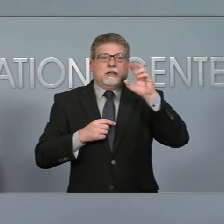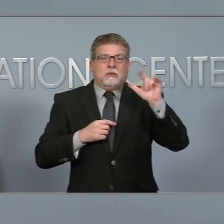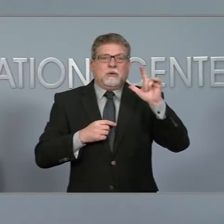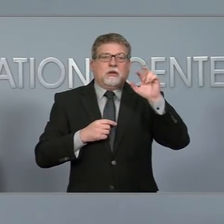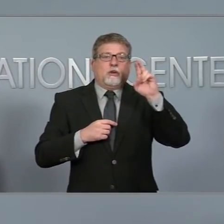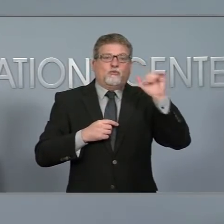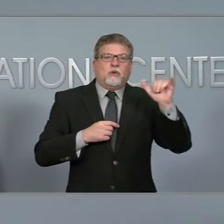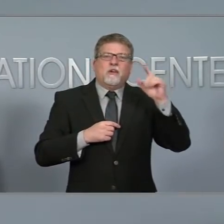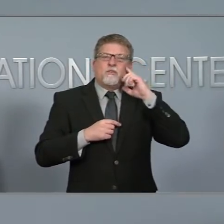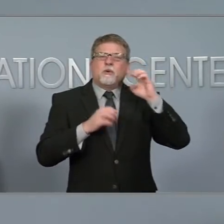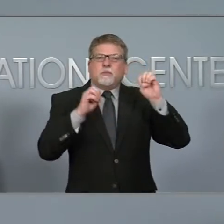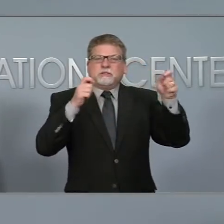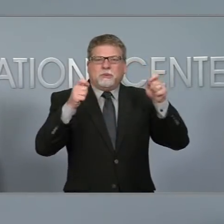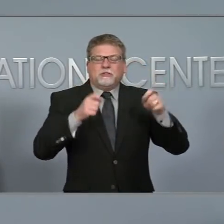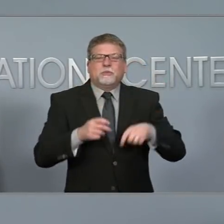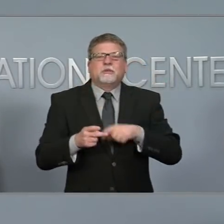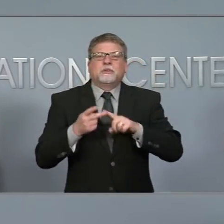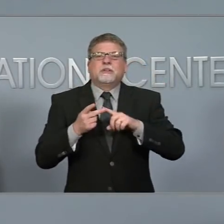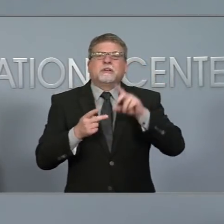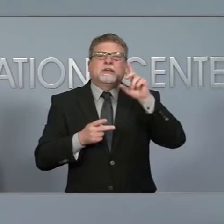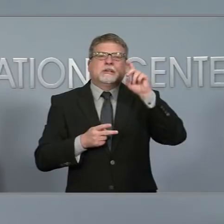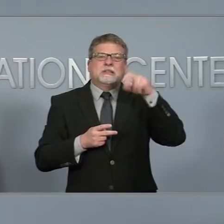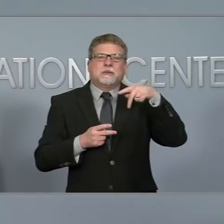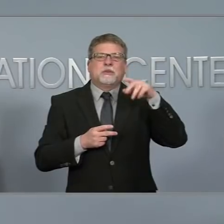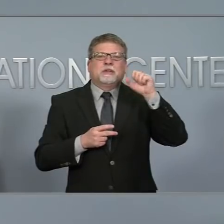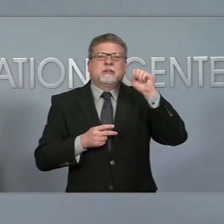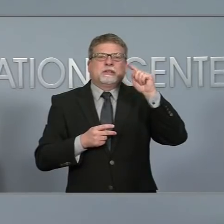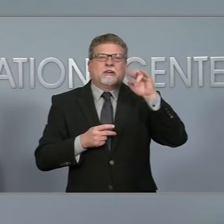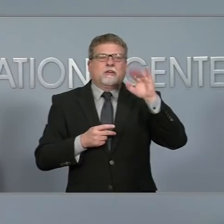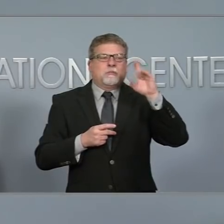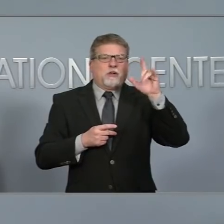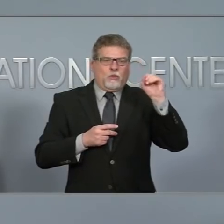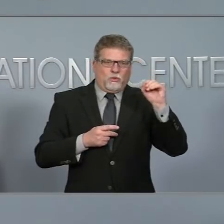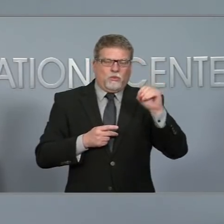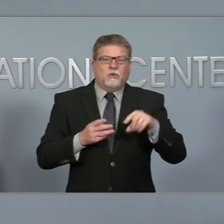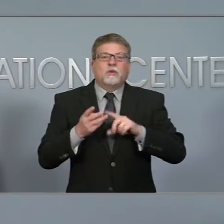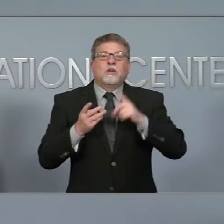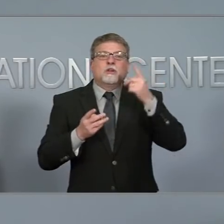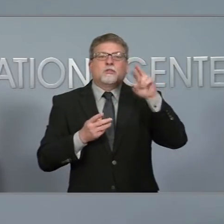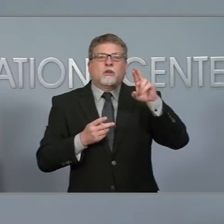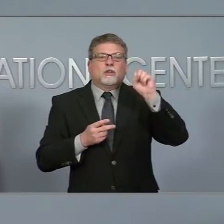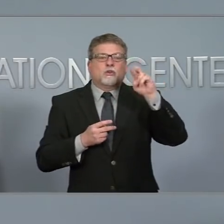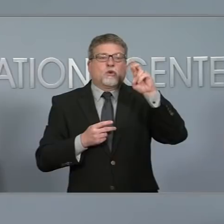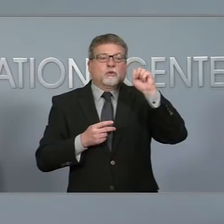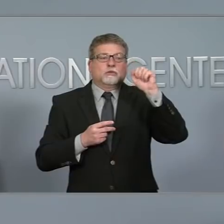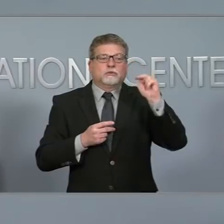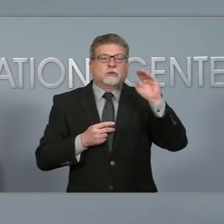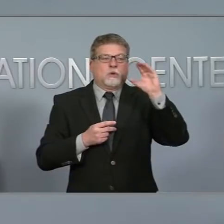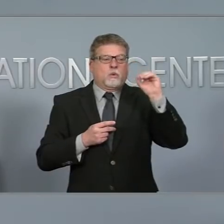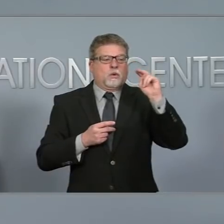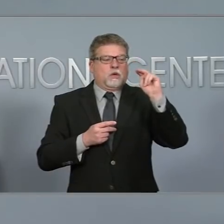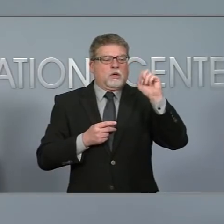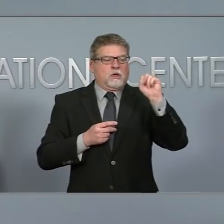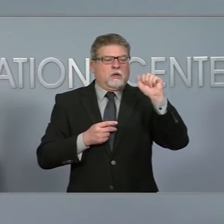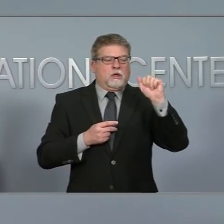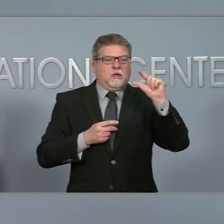meses, junto con el